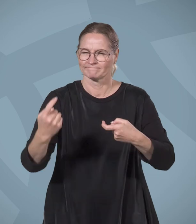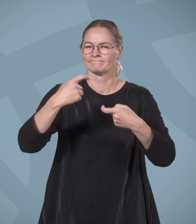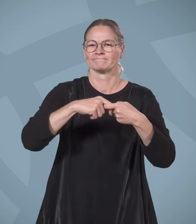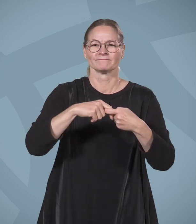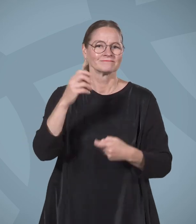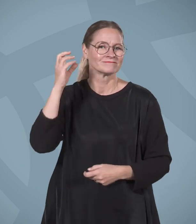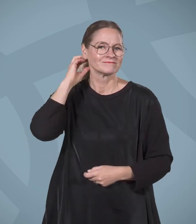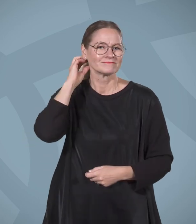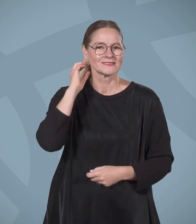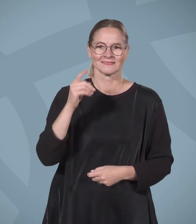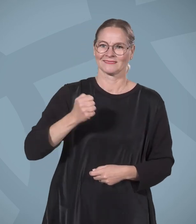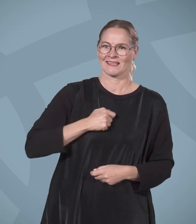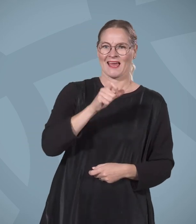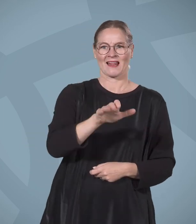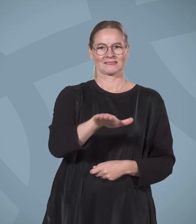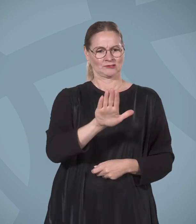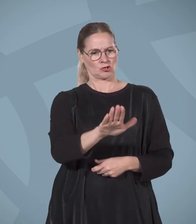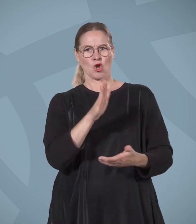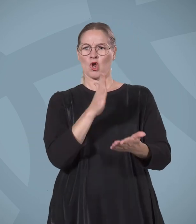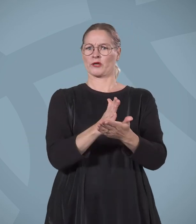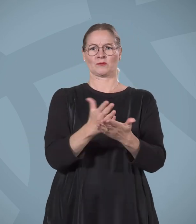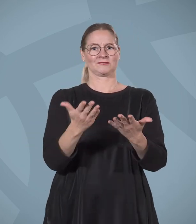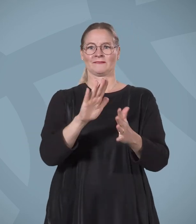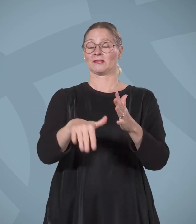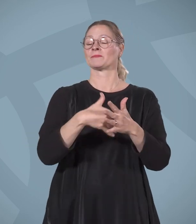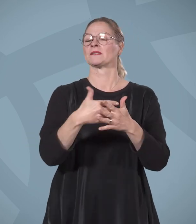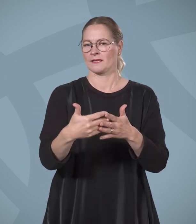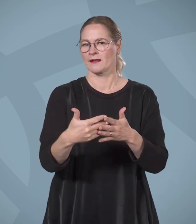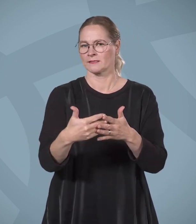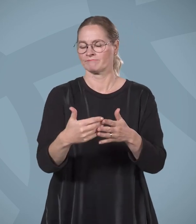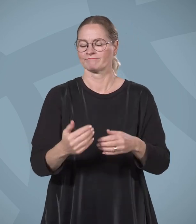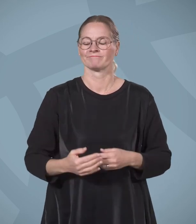sisäkorvaistutteen saaneiden lasten oikeudesta viittomakieleen.